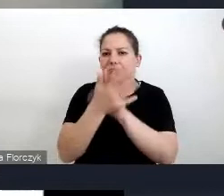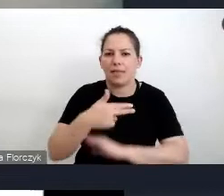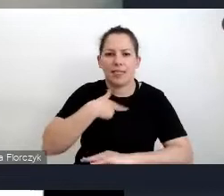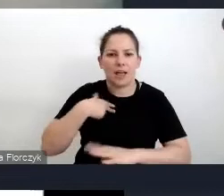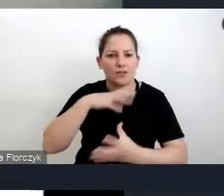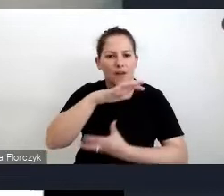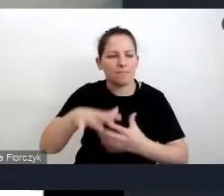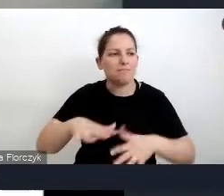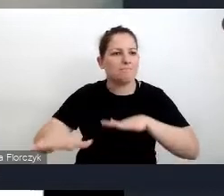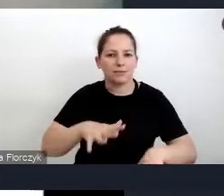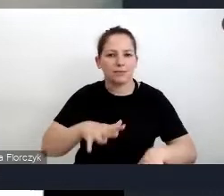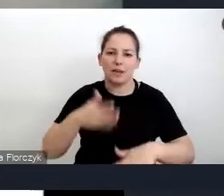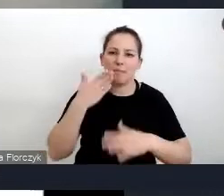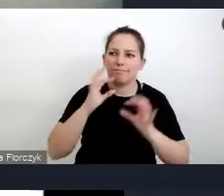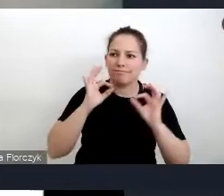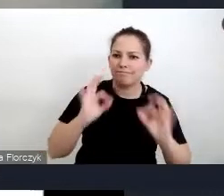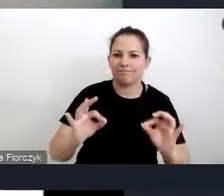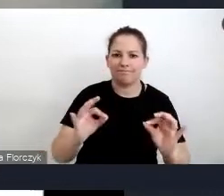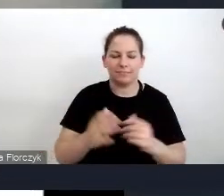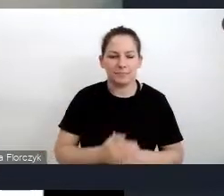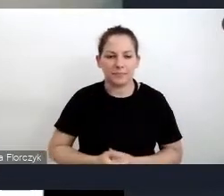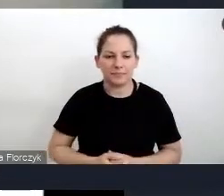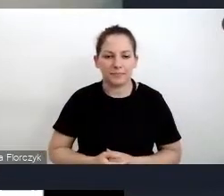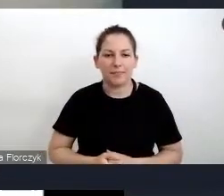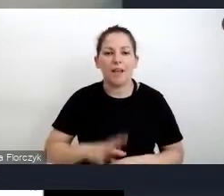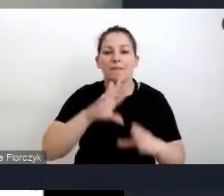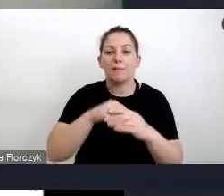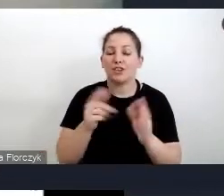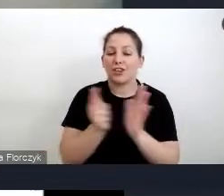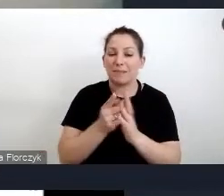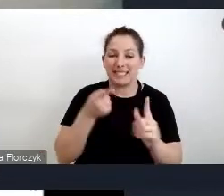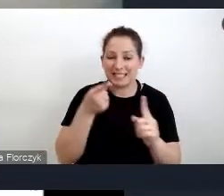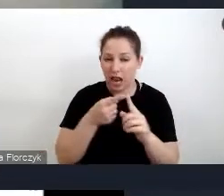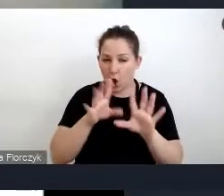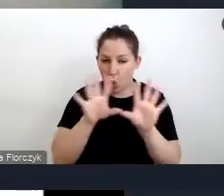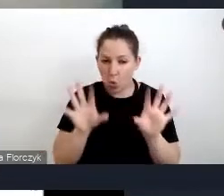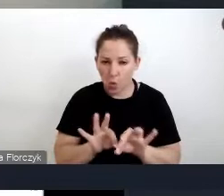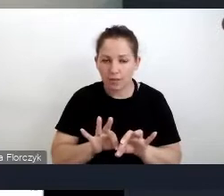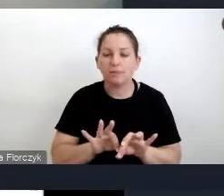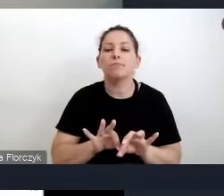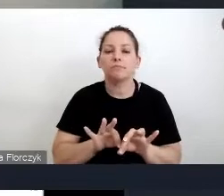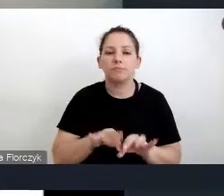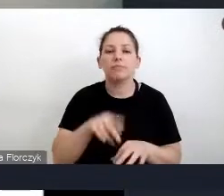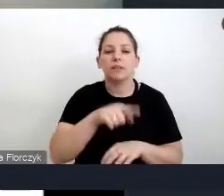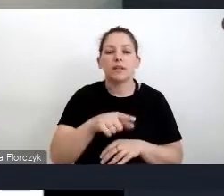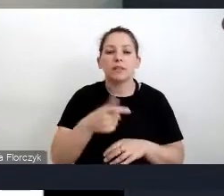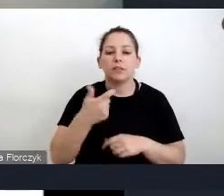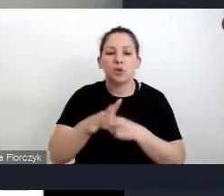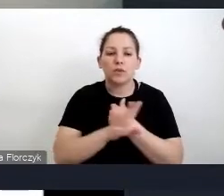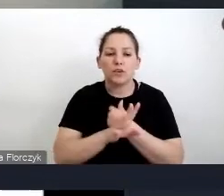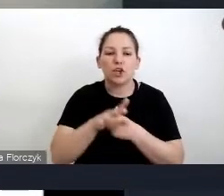które jest bardziej zrównoważone. W ramach 17 celów ogólnych wyznaczono 196 celów szczegółowych,